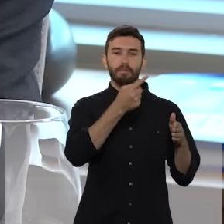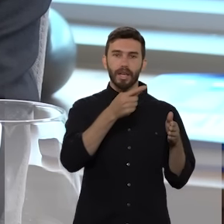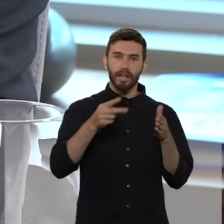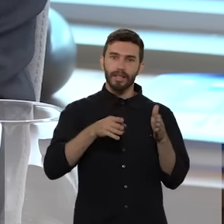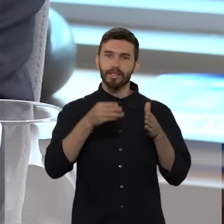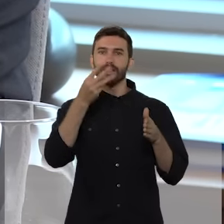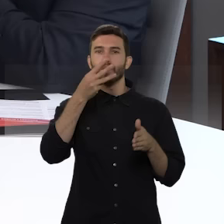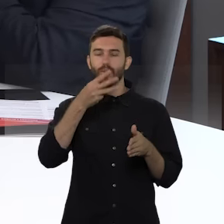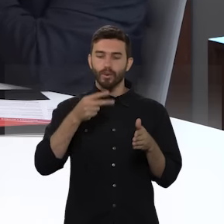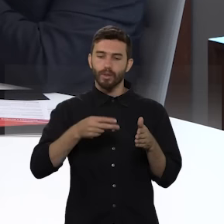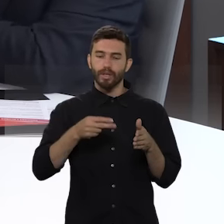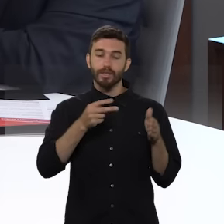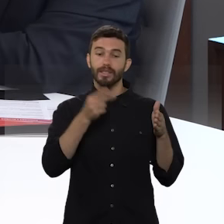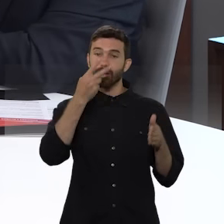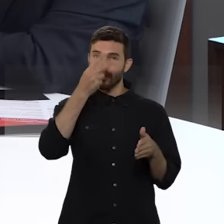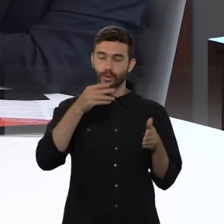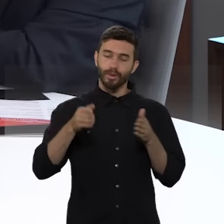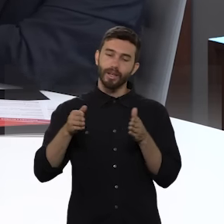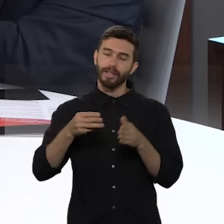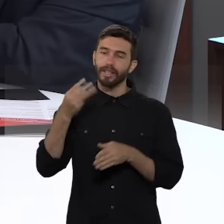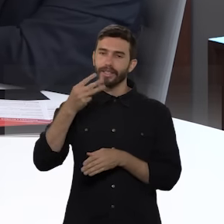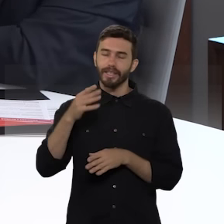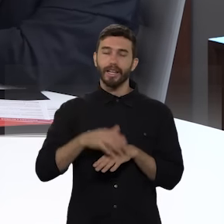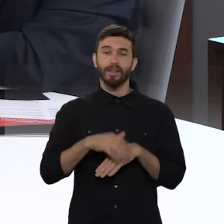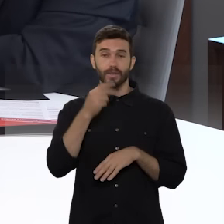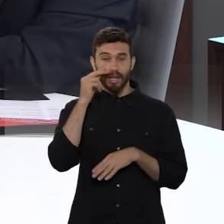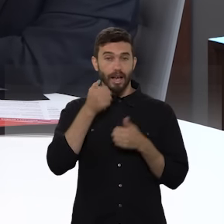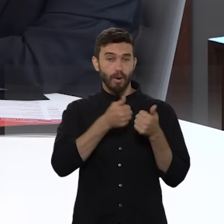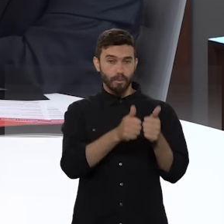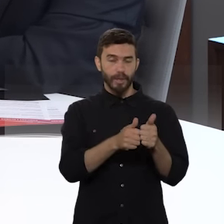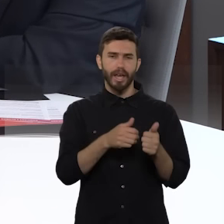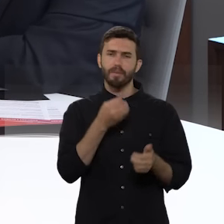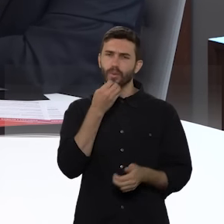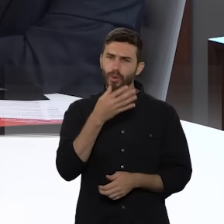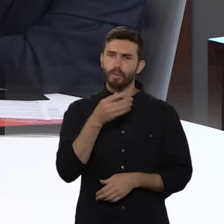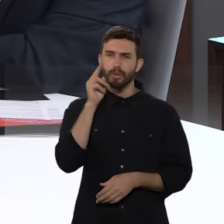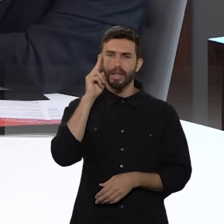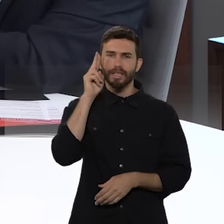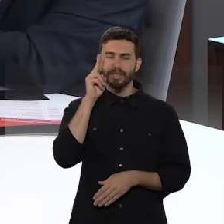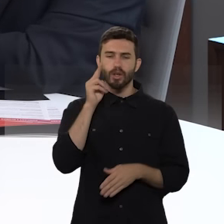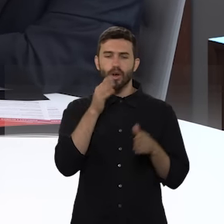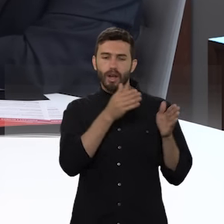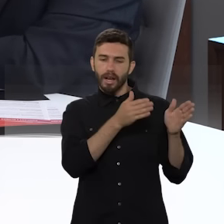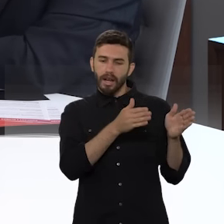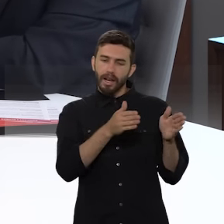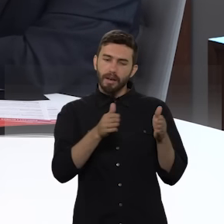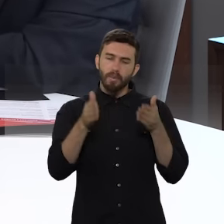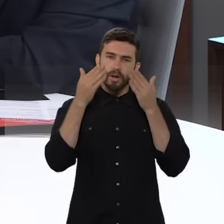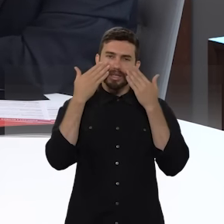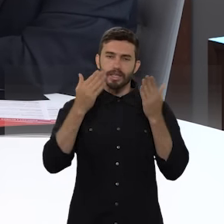mundo sensacional, principalmente naquela parte lá na época da Segunda Guerra, na época... Sim, sim.